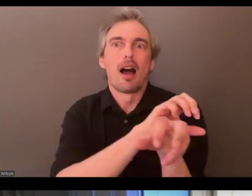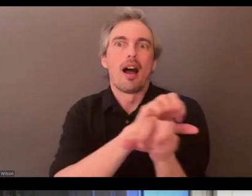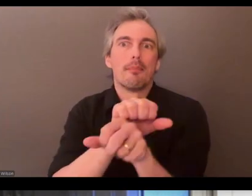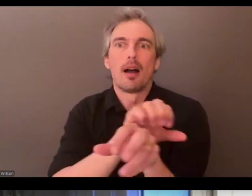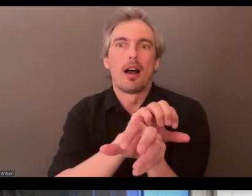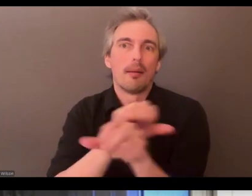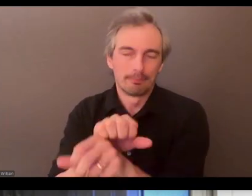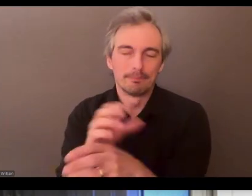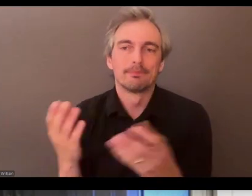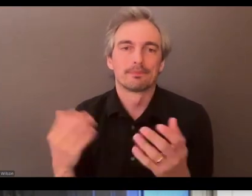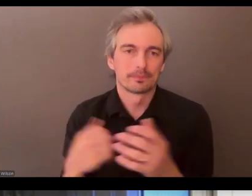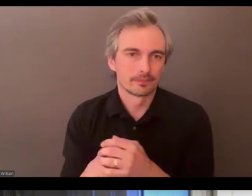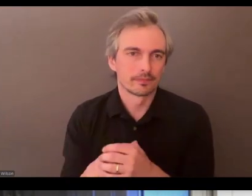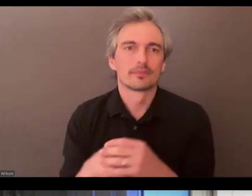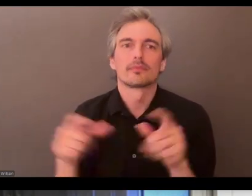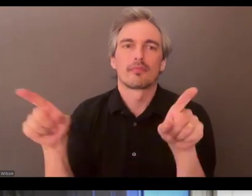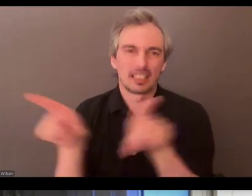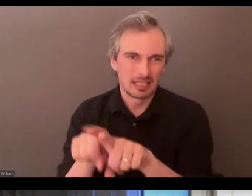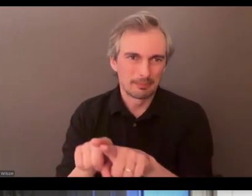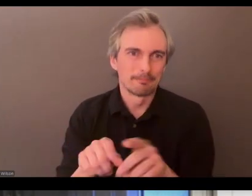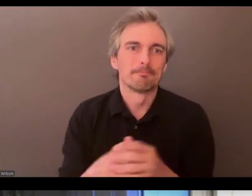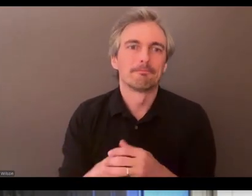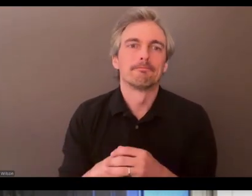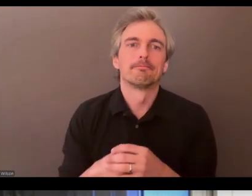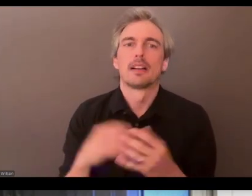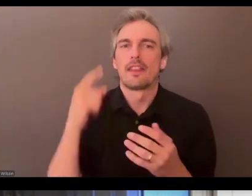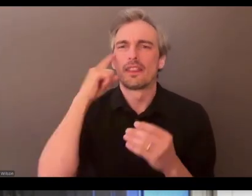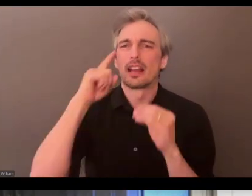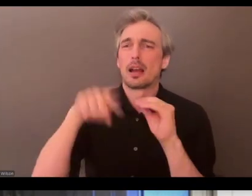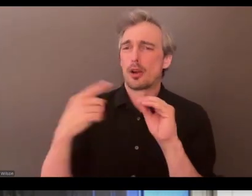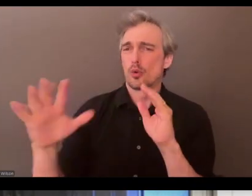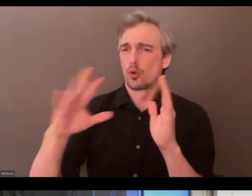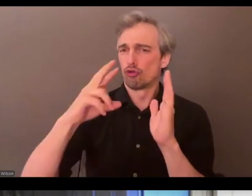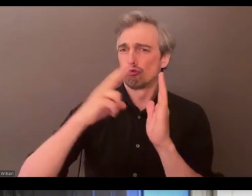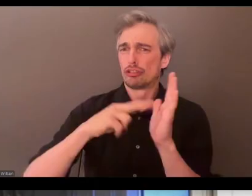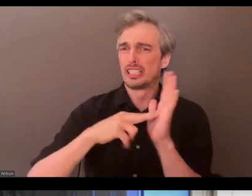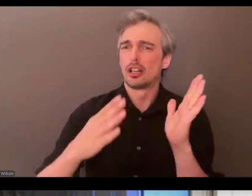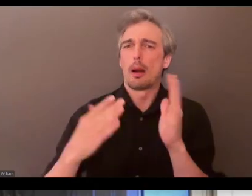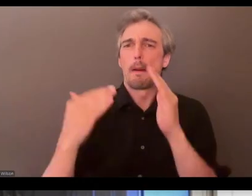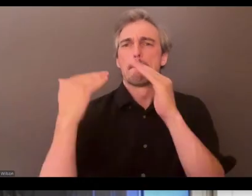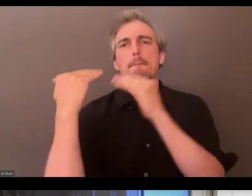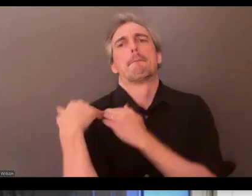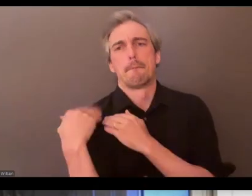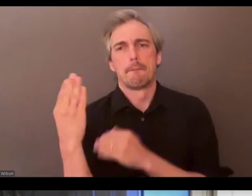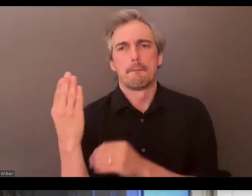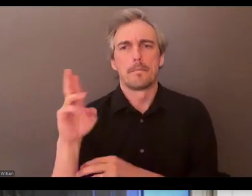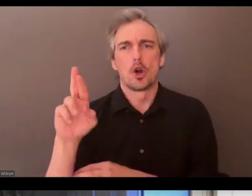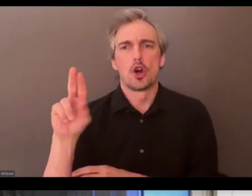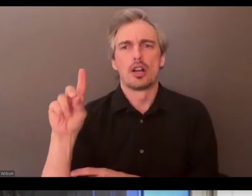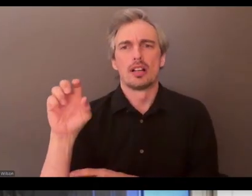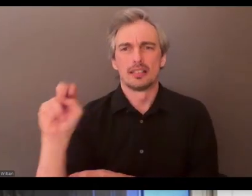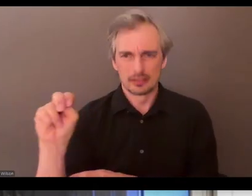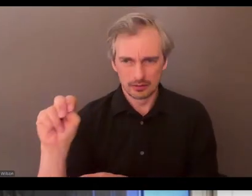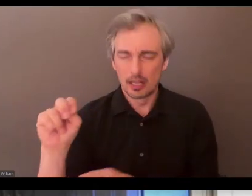意味を理解するために、どれだけのステップが必要でしょ うか？そのステップはできるだけ少なくしたいものです。